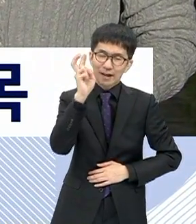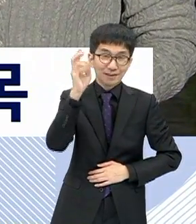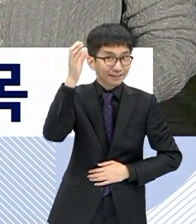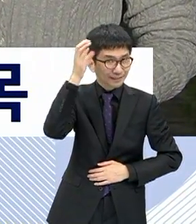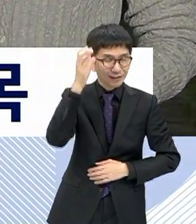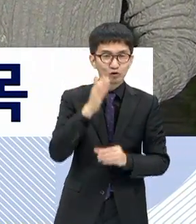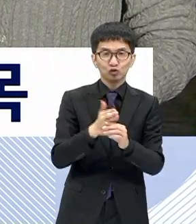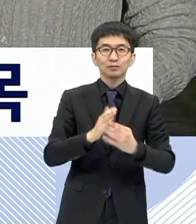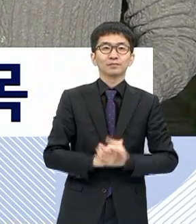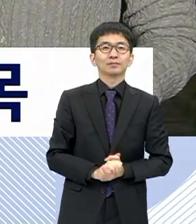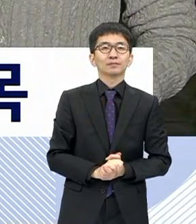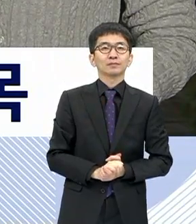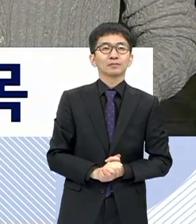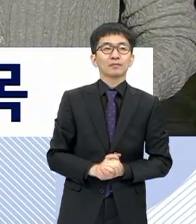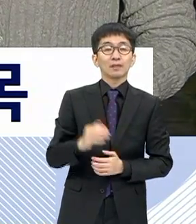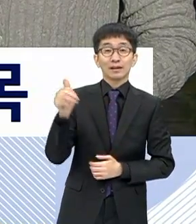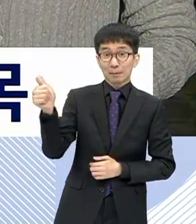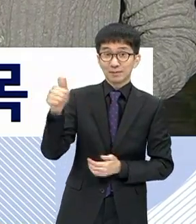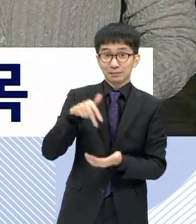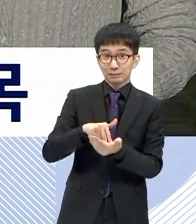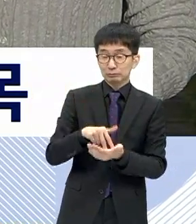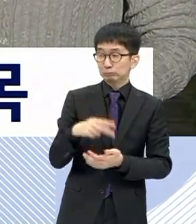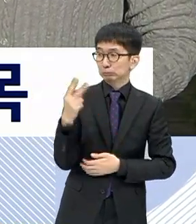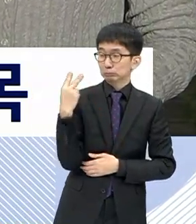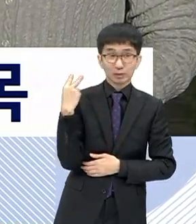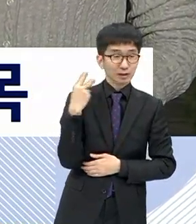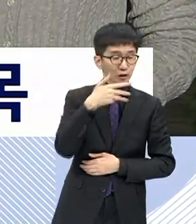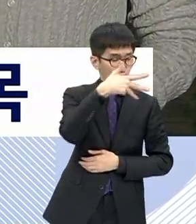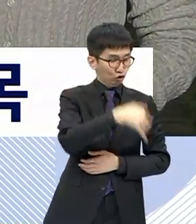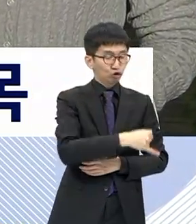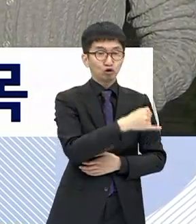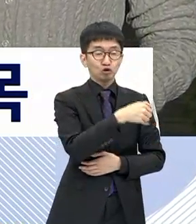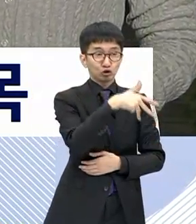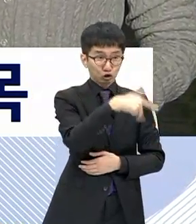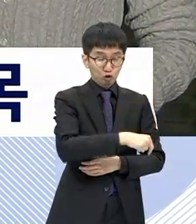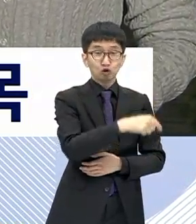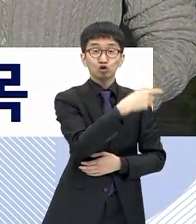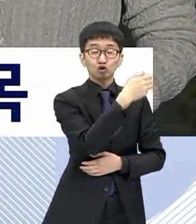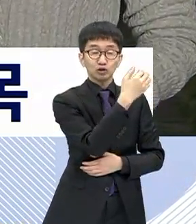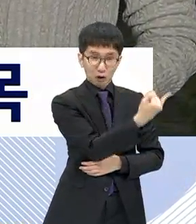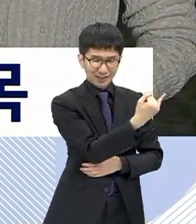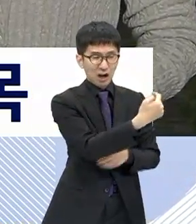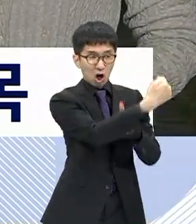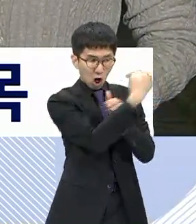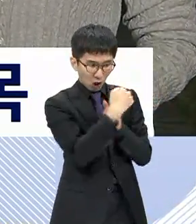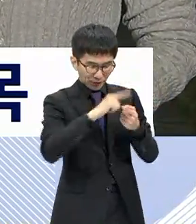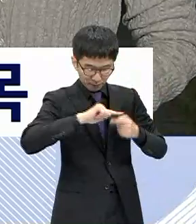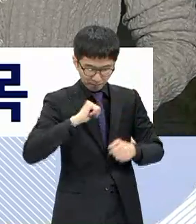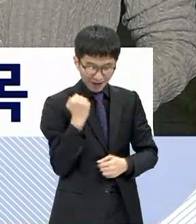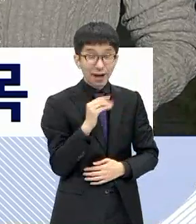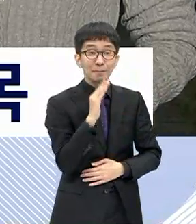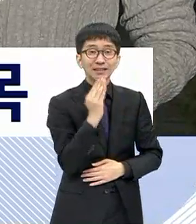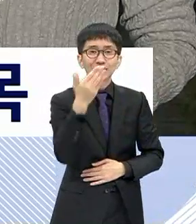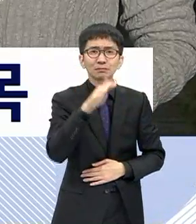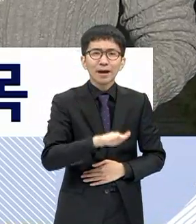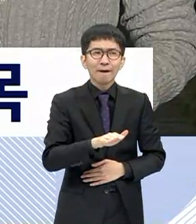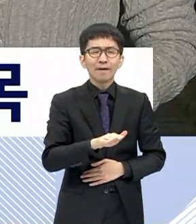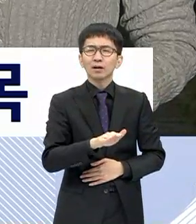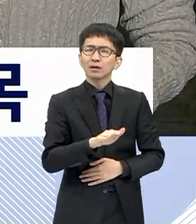윤 총장이 그제 법에 따라 추 장관 수사지휘권을 수용하기는 했지만 이에 대한 직접적인 반박이 있을지도 관심사고요.